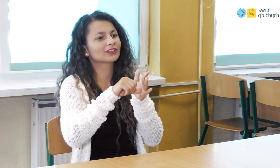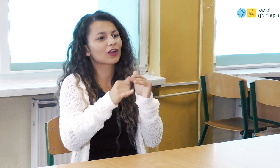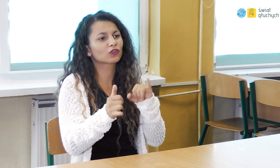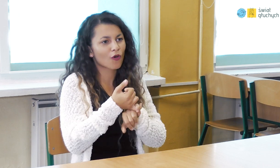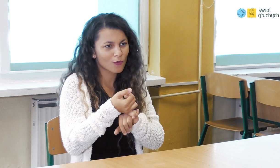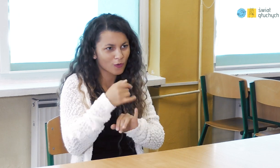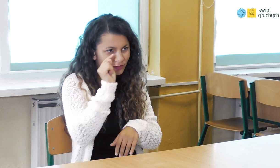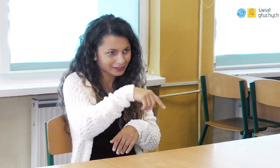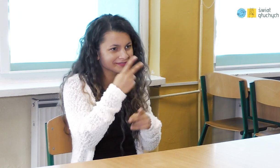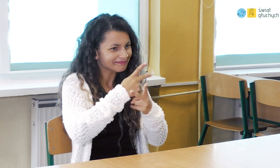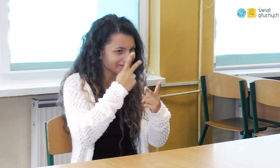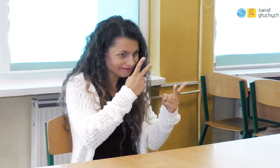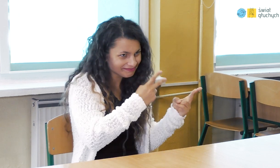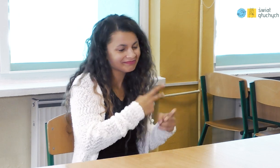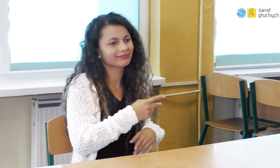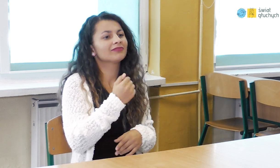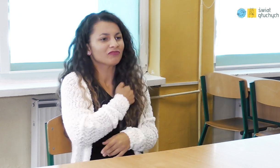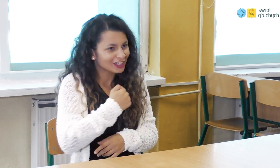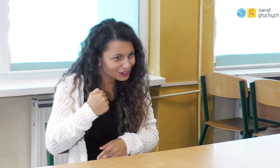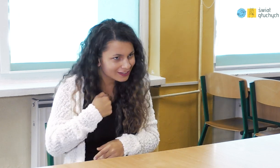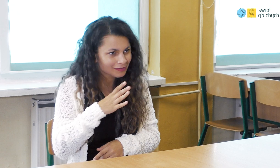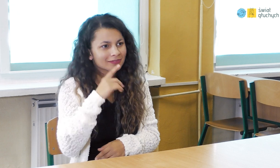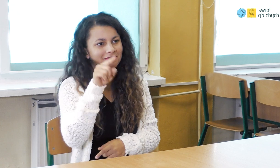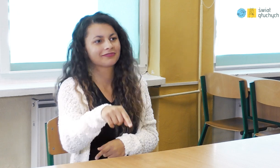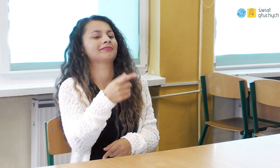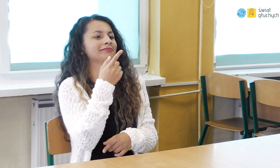Byliśmy na wycieczce w Toruniu, zwiedzaliśmy Warszawę.